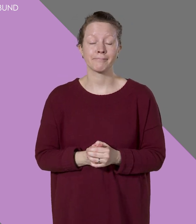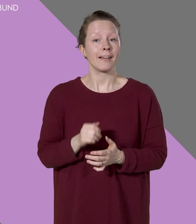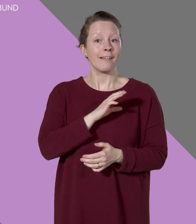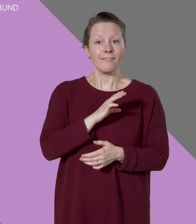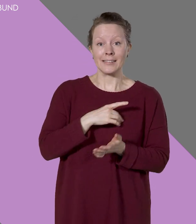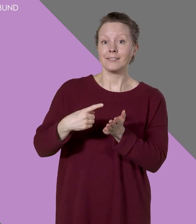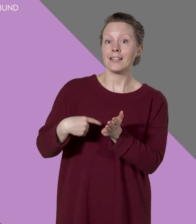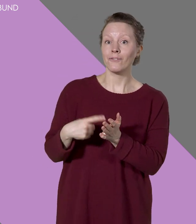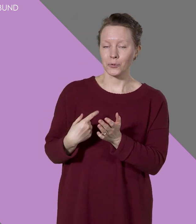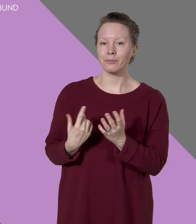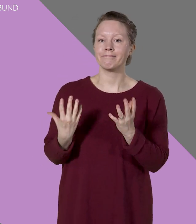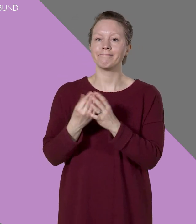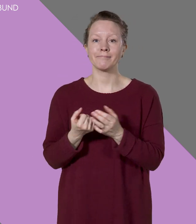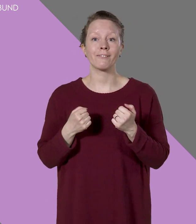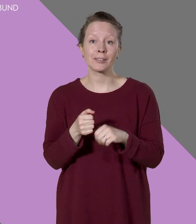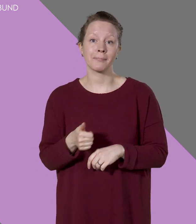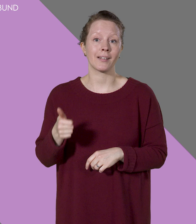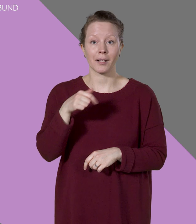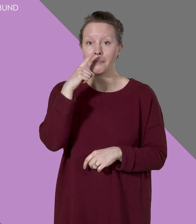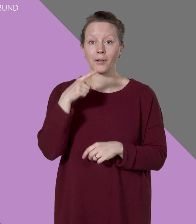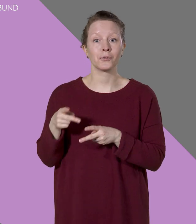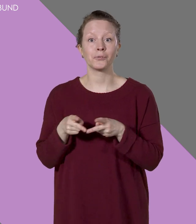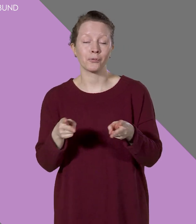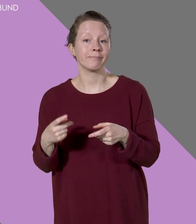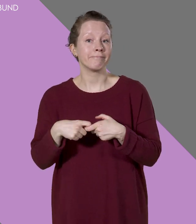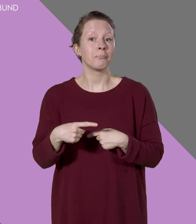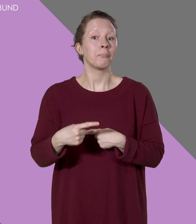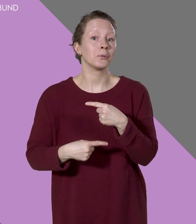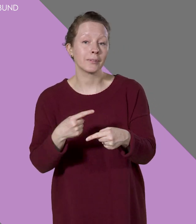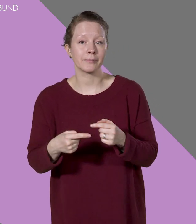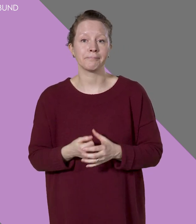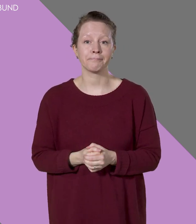Vi intervjuade också verksamhetsledare Markku Jokinen om processen.